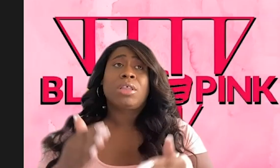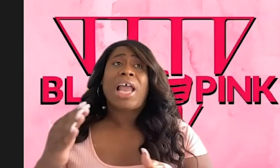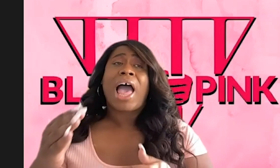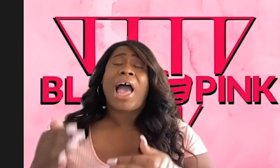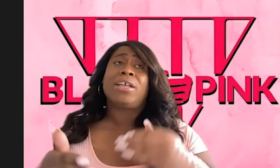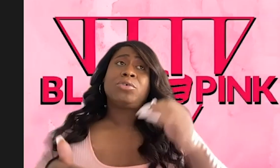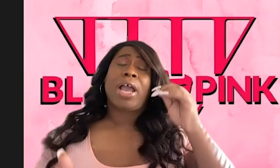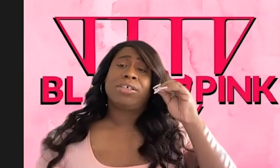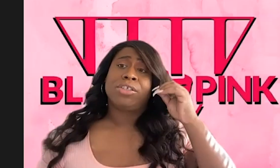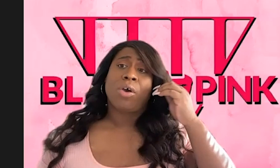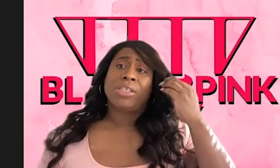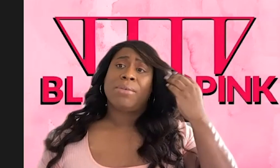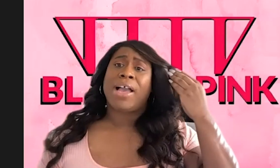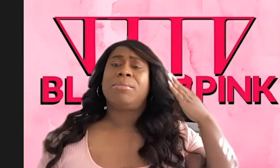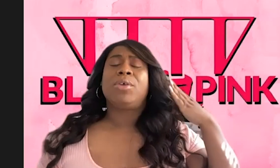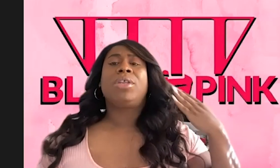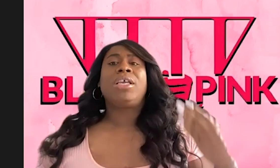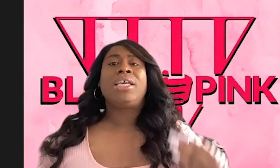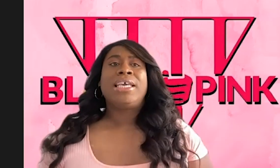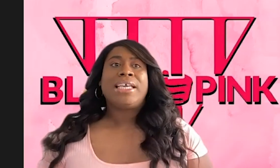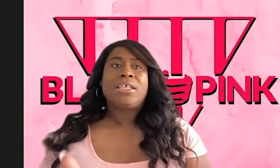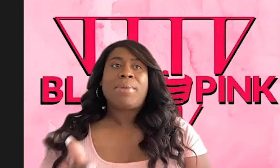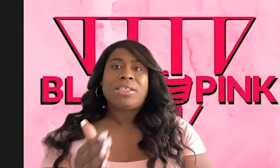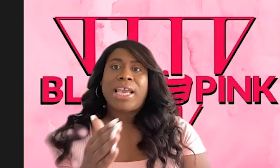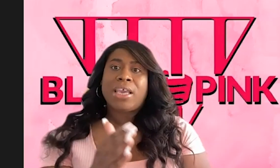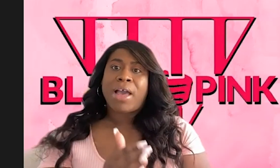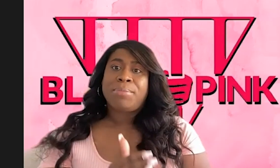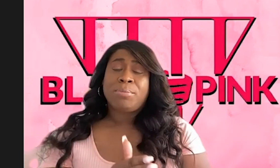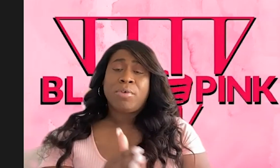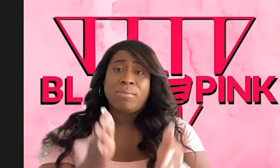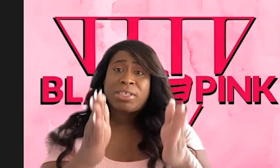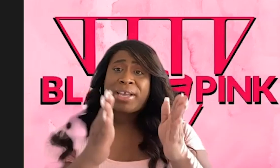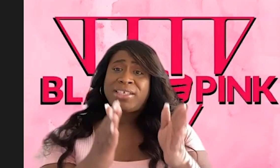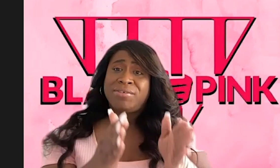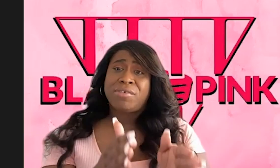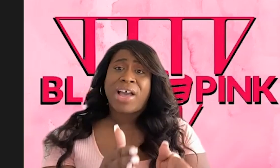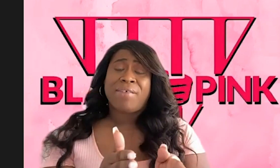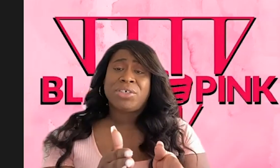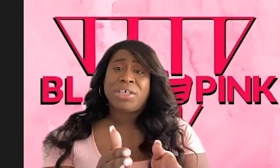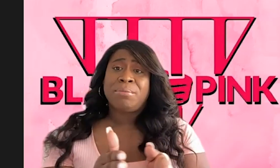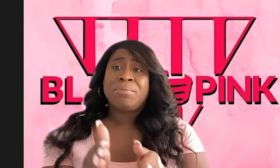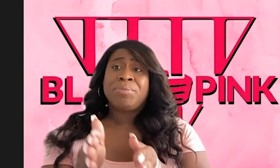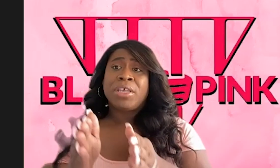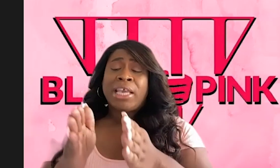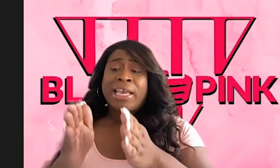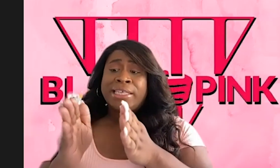El trabajo que trato de sembrar en mi comunidad se trata de sacar a nuestra gente de un espacio de supervivencia